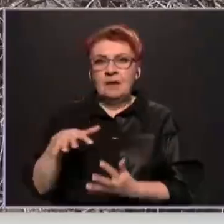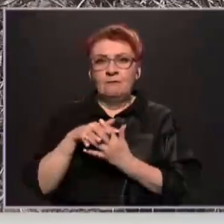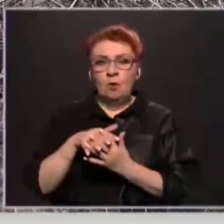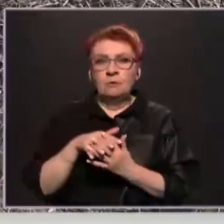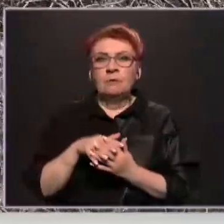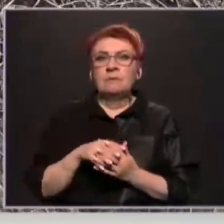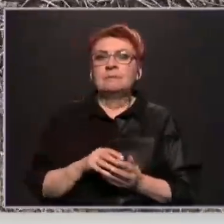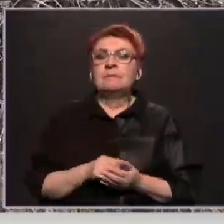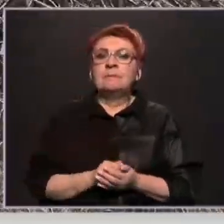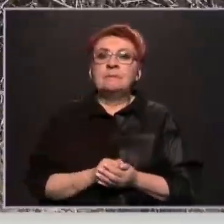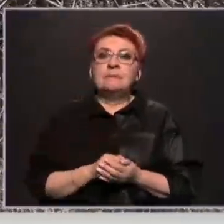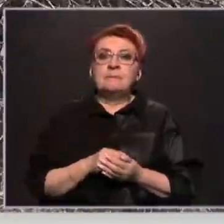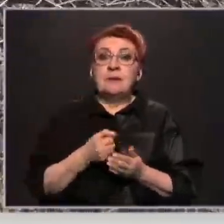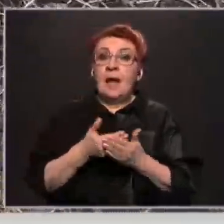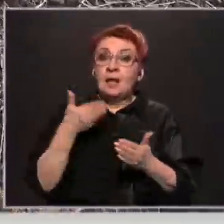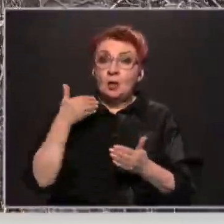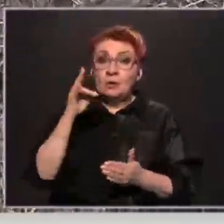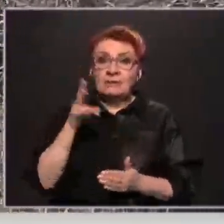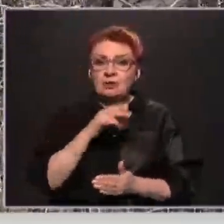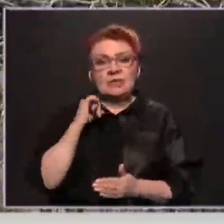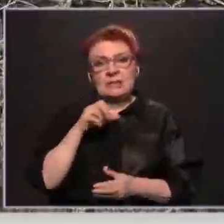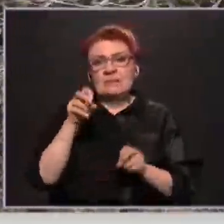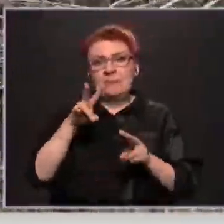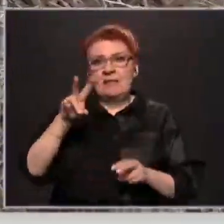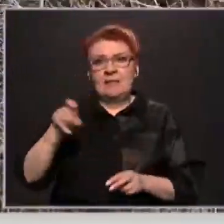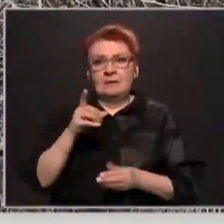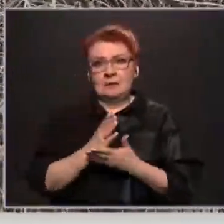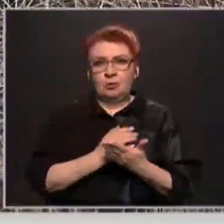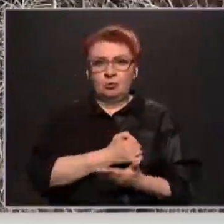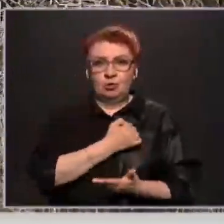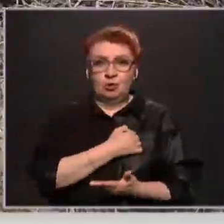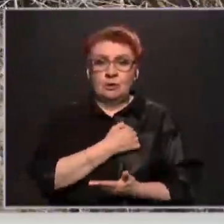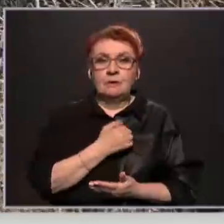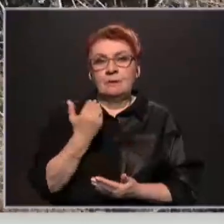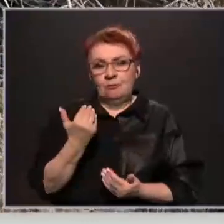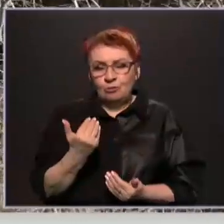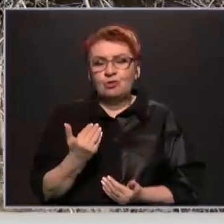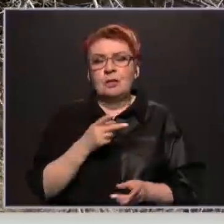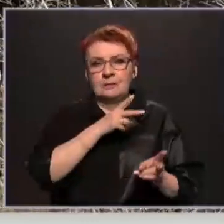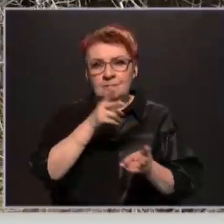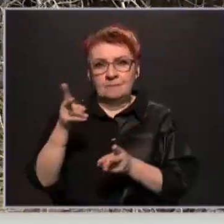Да священства сам служил в спецназе время Снова стало посещать фронтовые участки но уже в другом